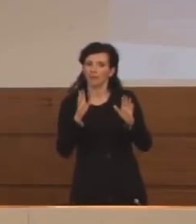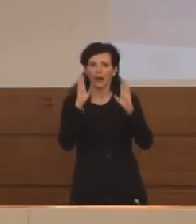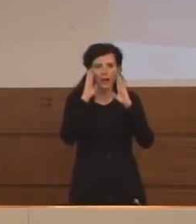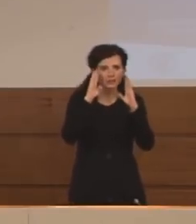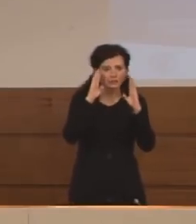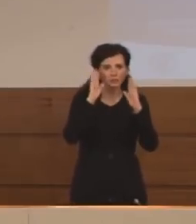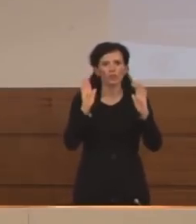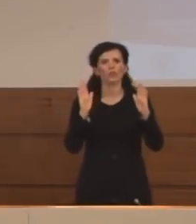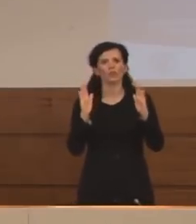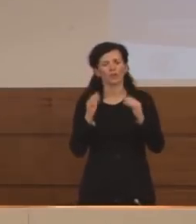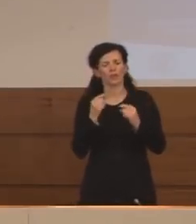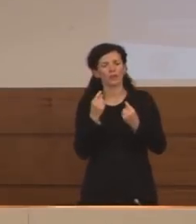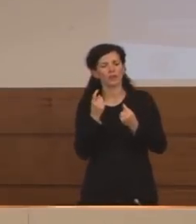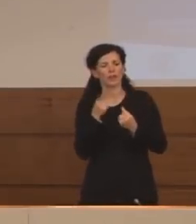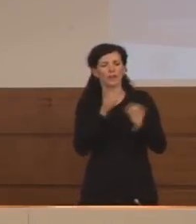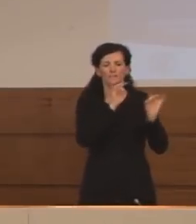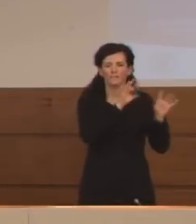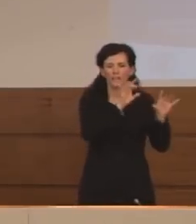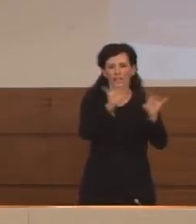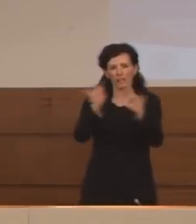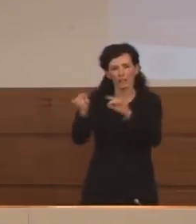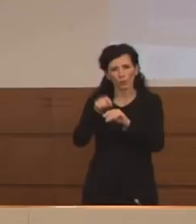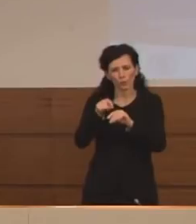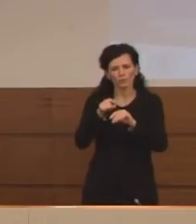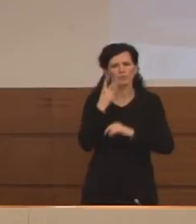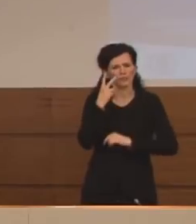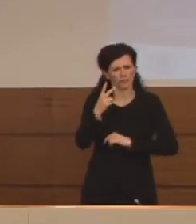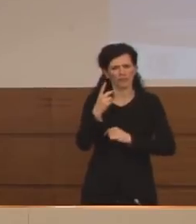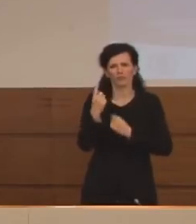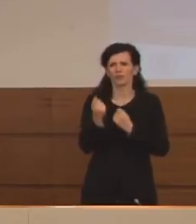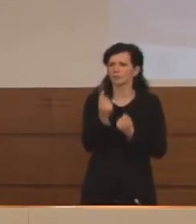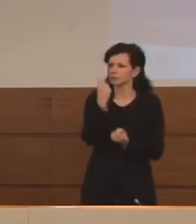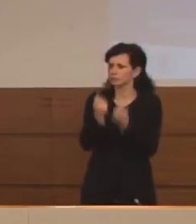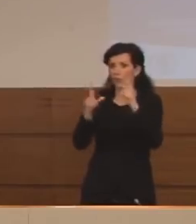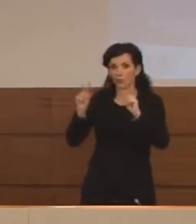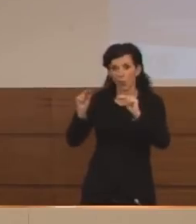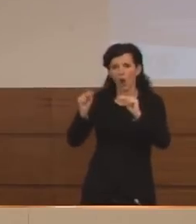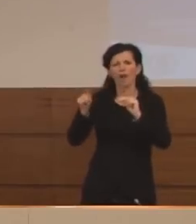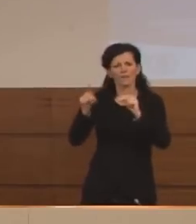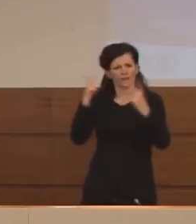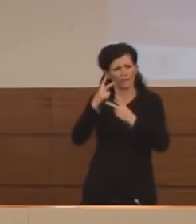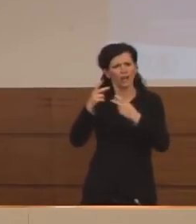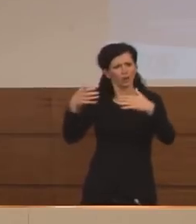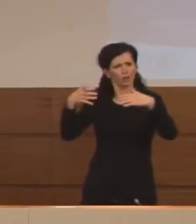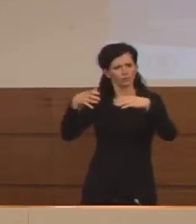questo virus, comunque, a prescindere dalla dimunzione di nuovi casi resterà nella popolazione.